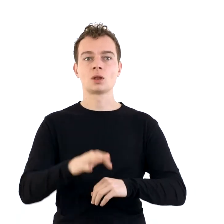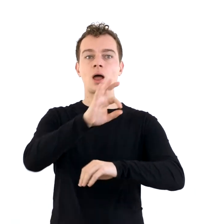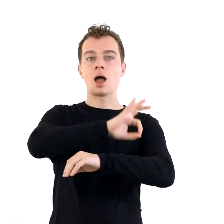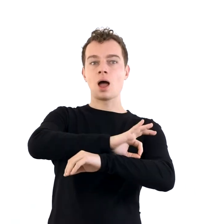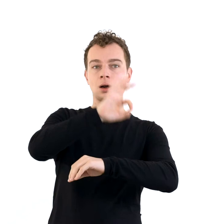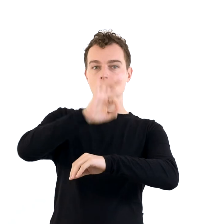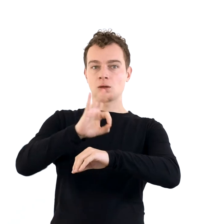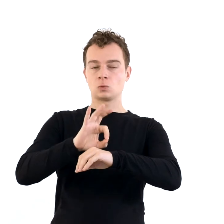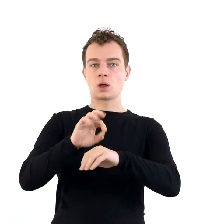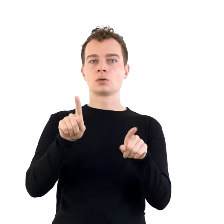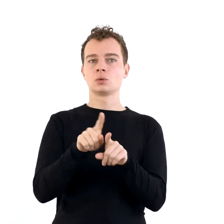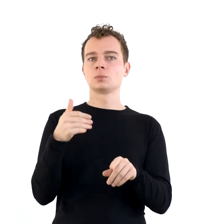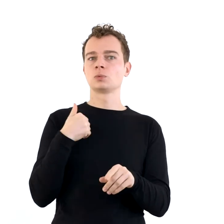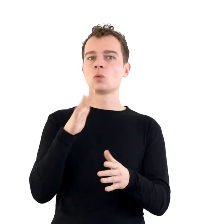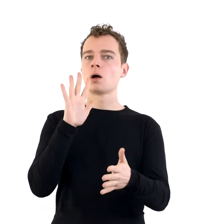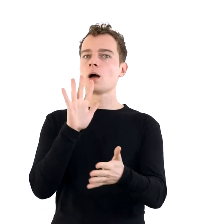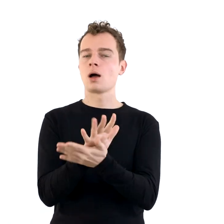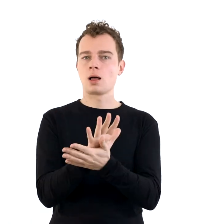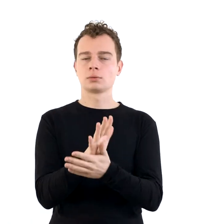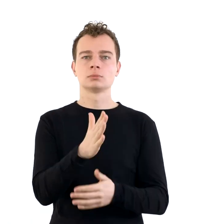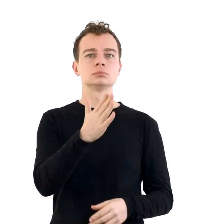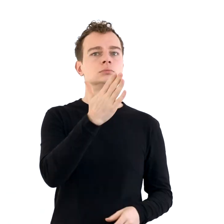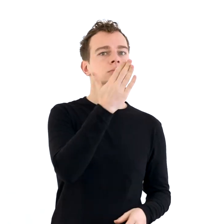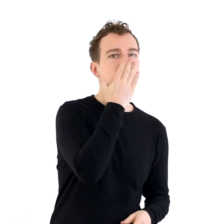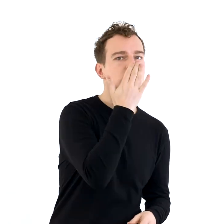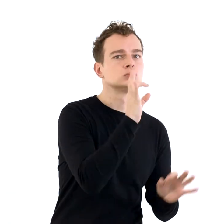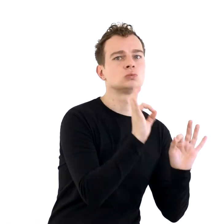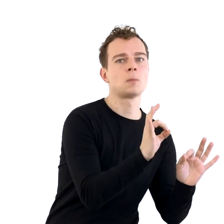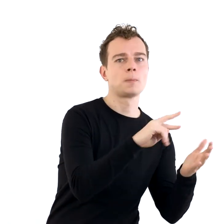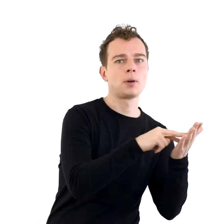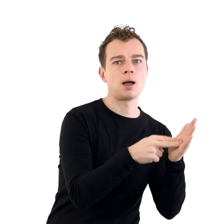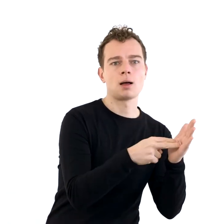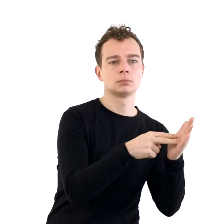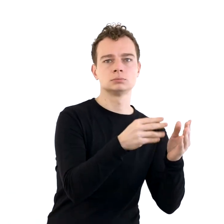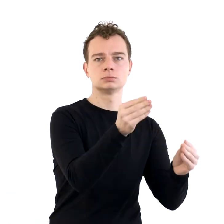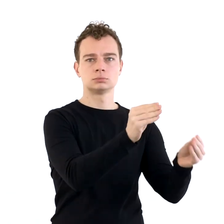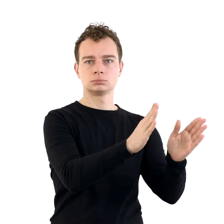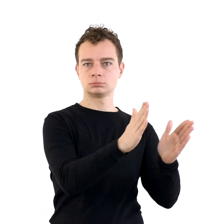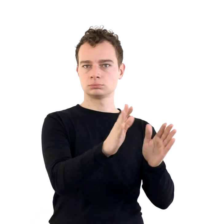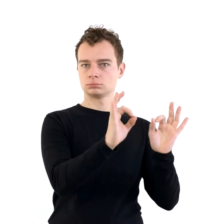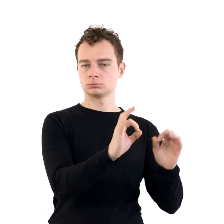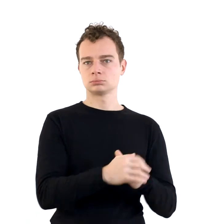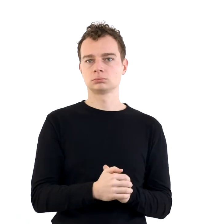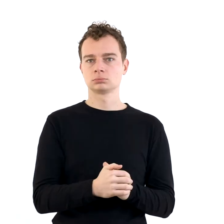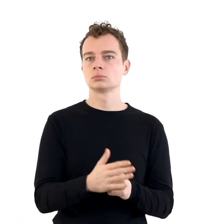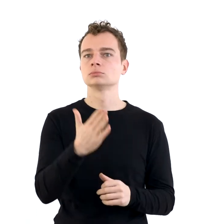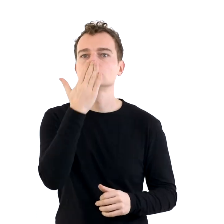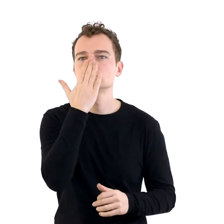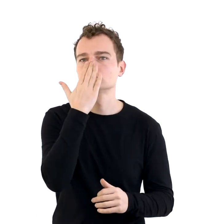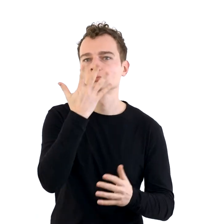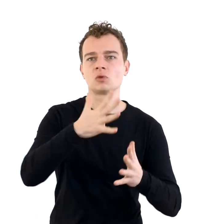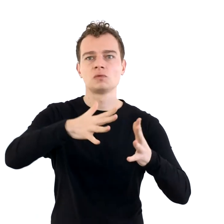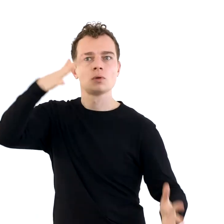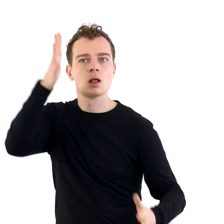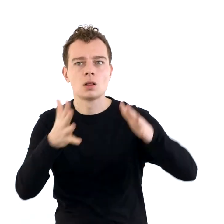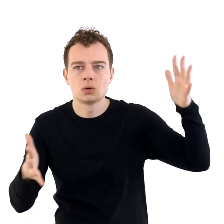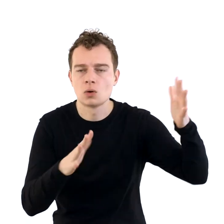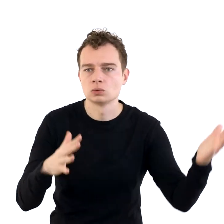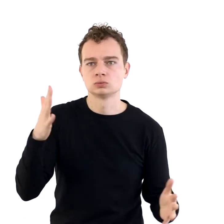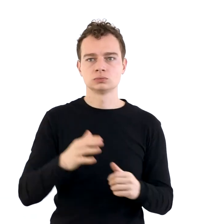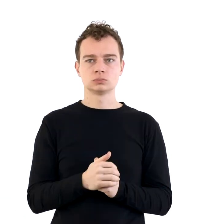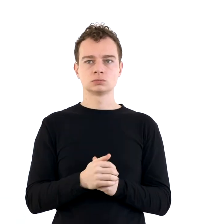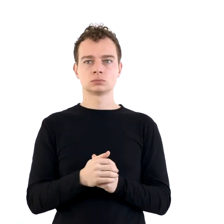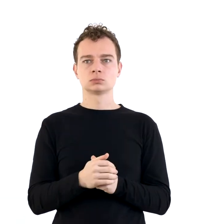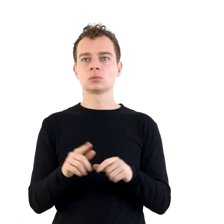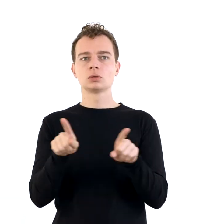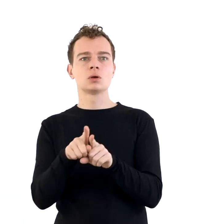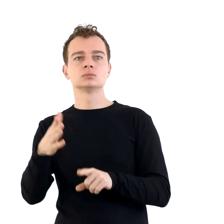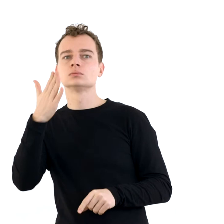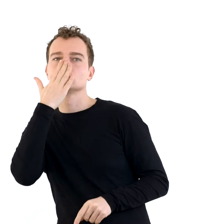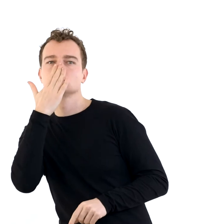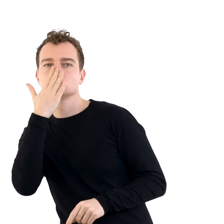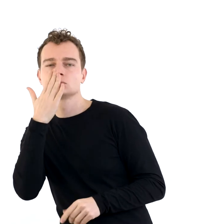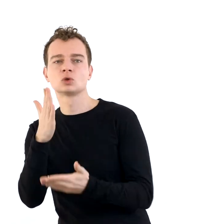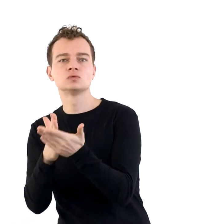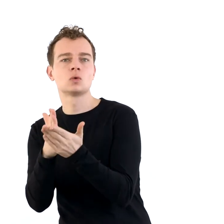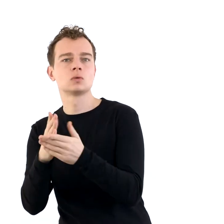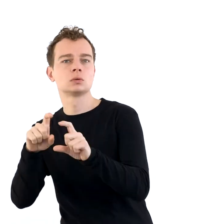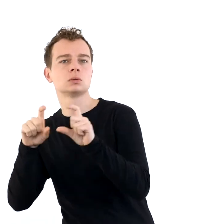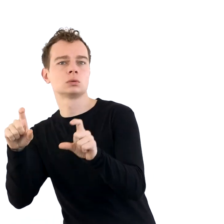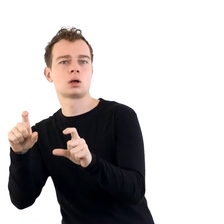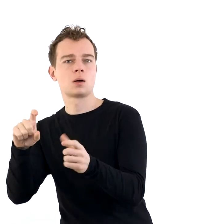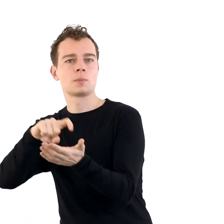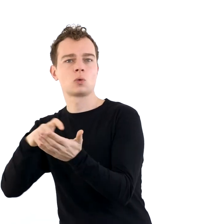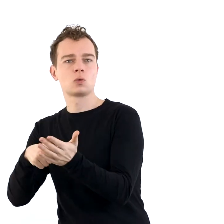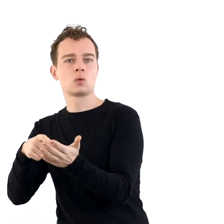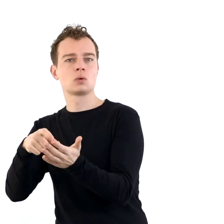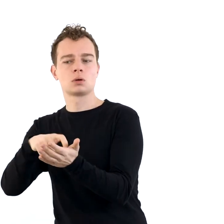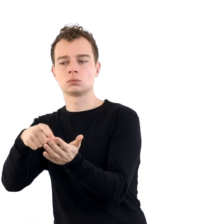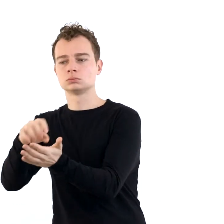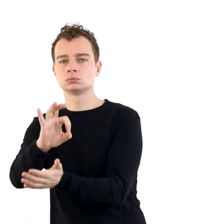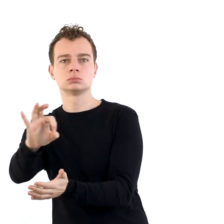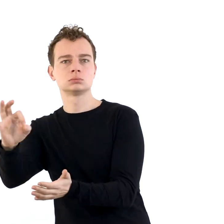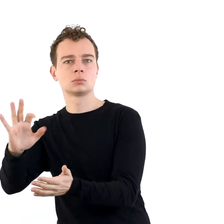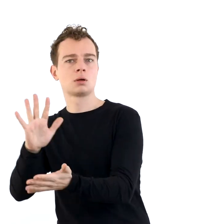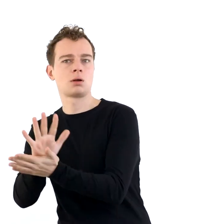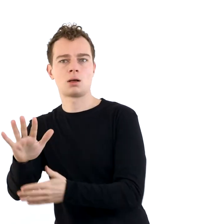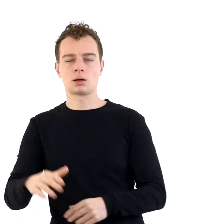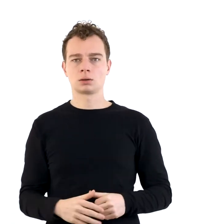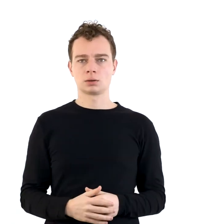Architektura także cechowała się stałym porządkiem, wielkością i charakterem pomieszczeń świątynnych.